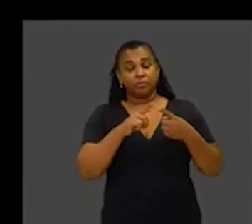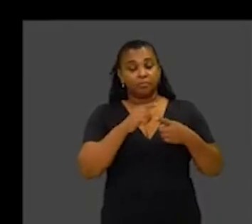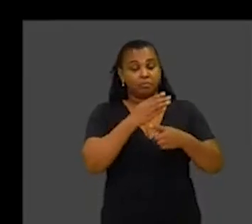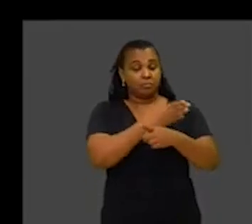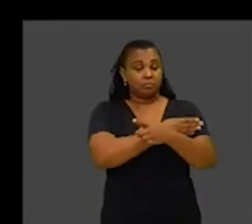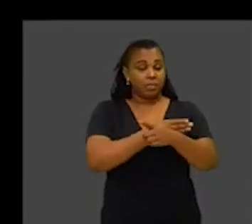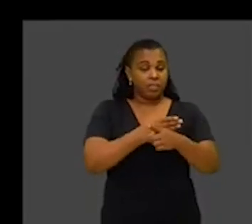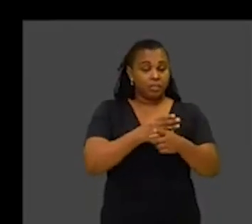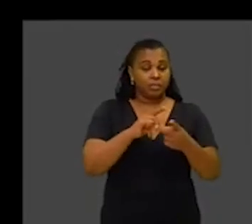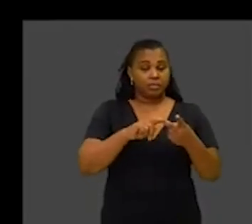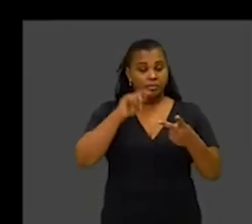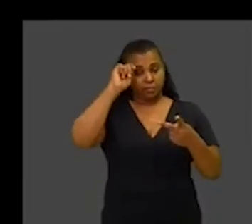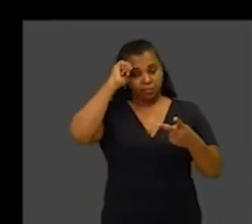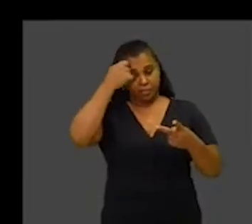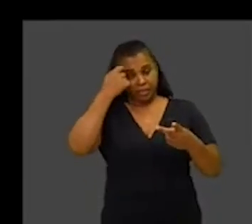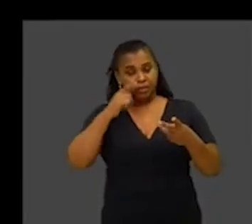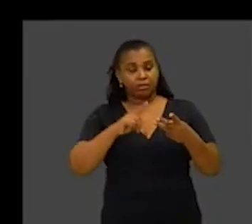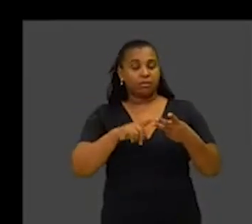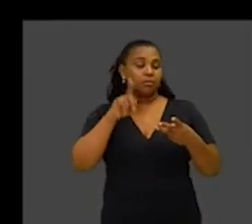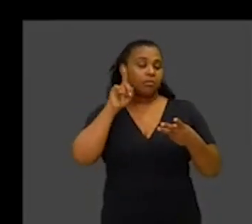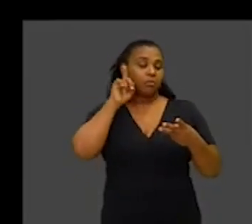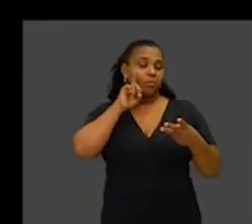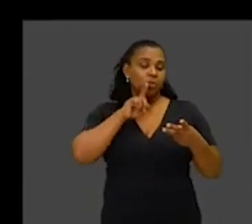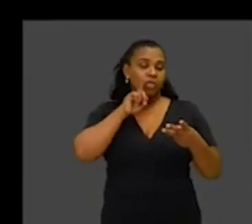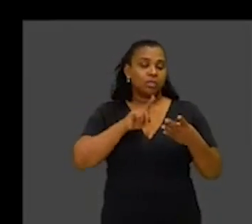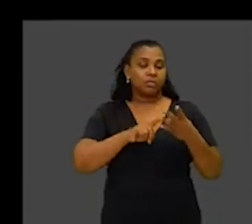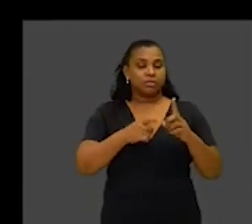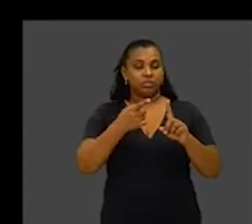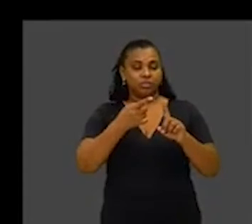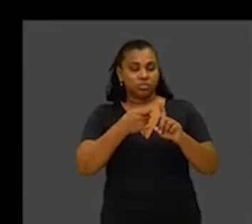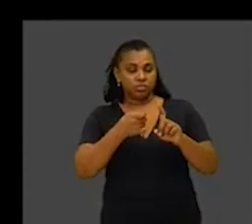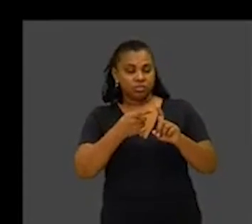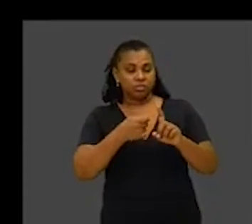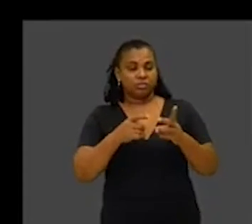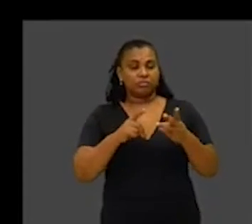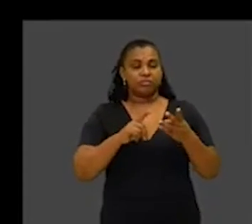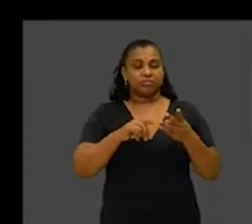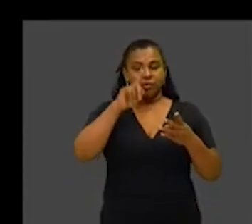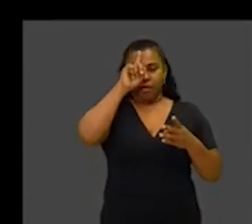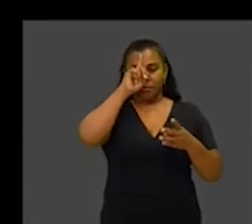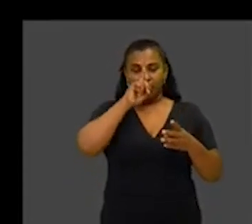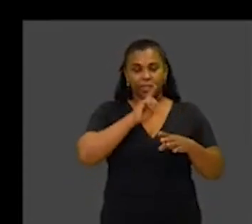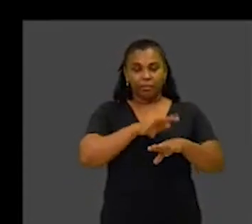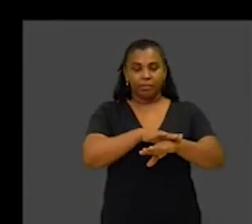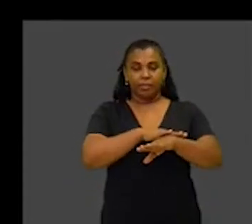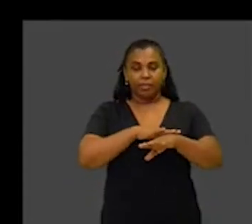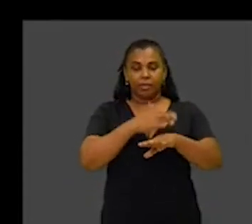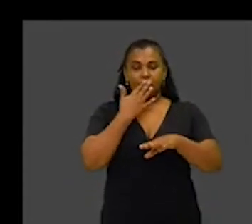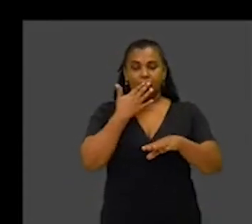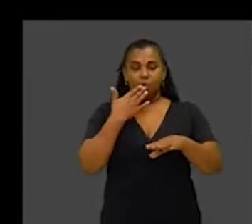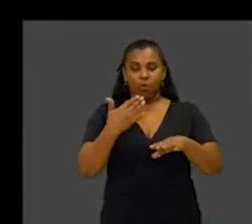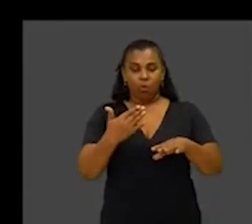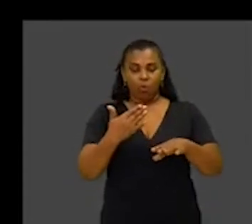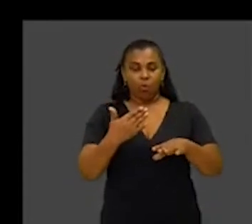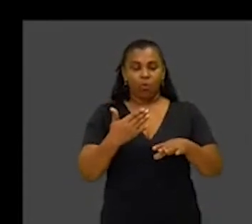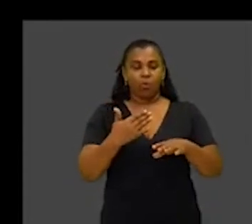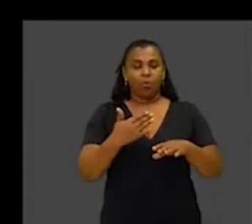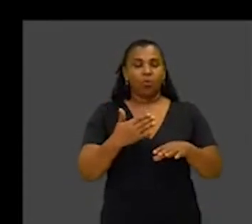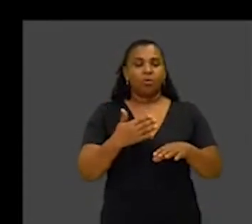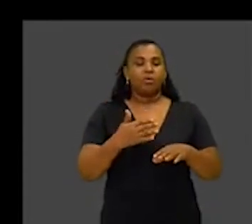os preços de bardo de indígenas de amarelo o as isso ele produz uma subjetividade é que